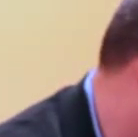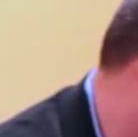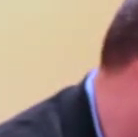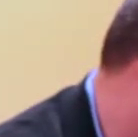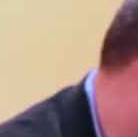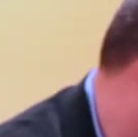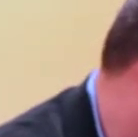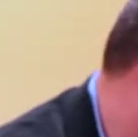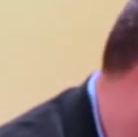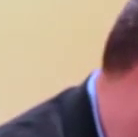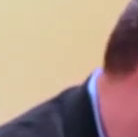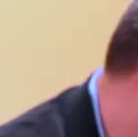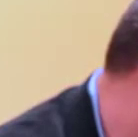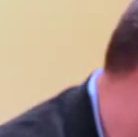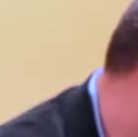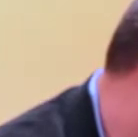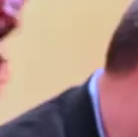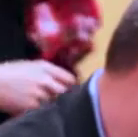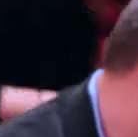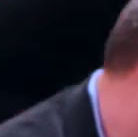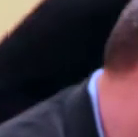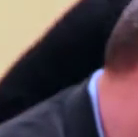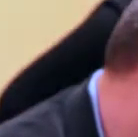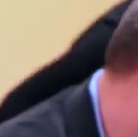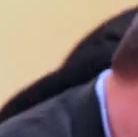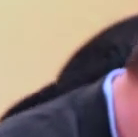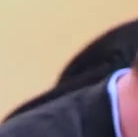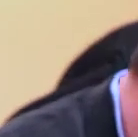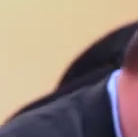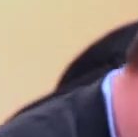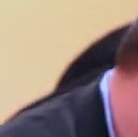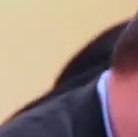Cataluña, como Port Aventura?, ¿por qué no se merecía Terra Mítica?, ¿por qué la Fórmula 1 no